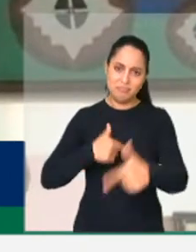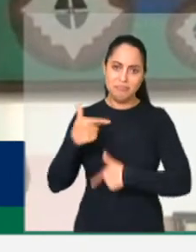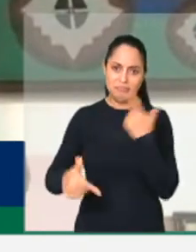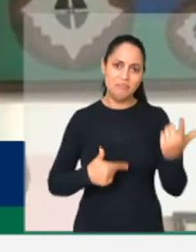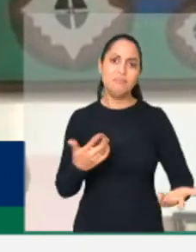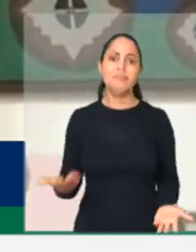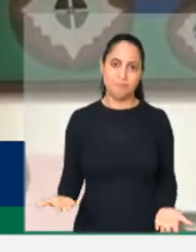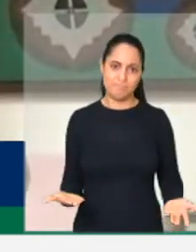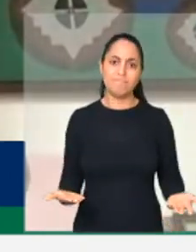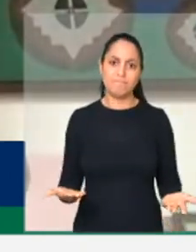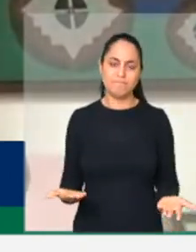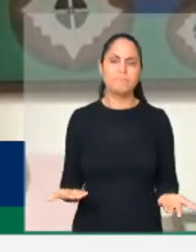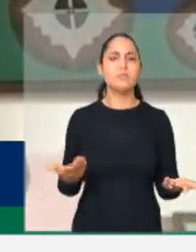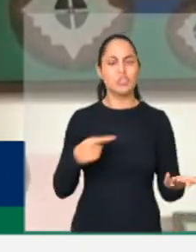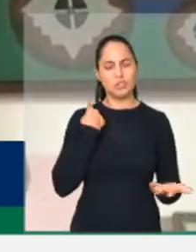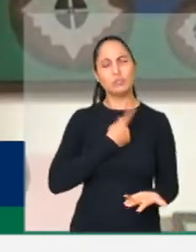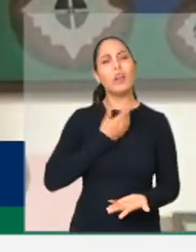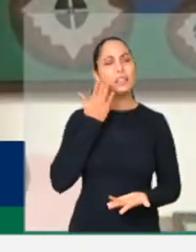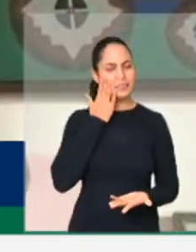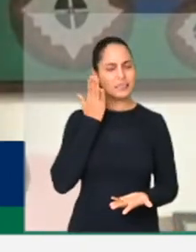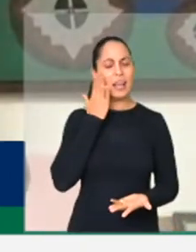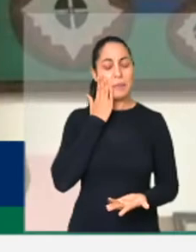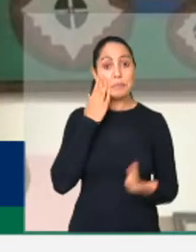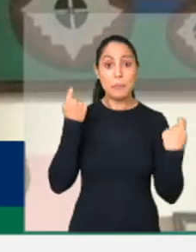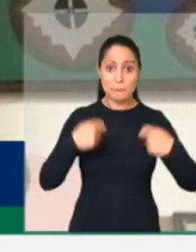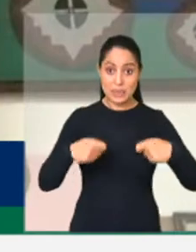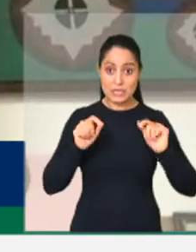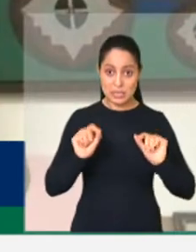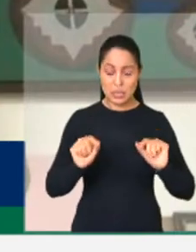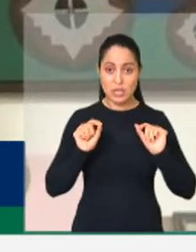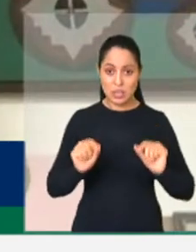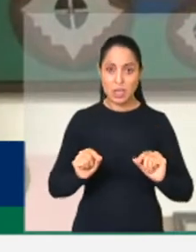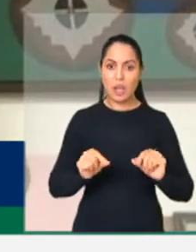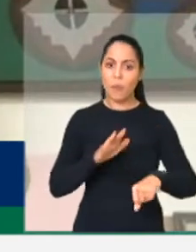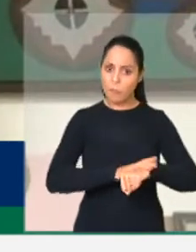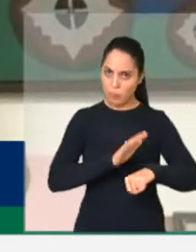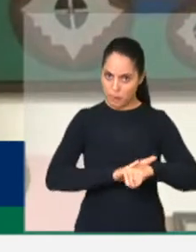TODOS OS DIREITOS DOS DEMAIS TRABALHADORES E QUE... ELAS CUIDEM REALMENTE DE NOSSAS